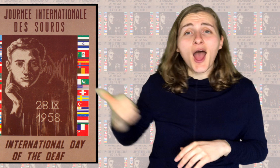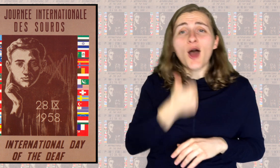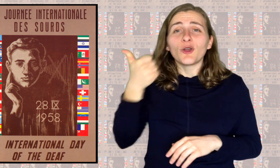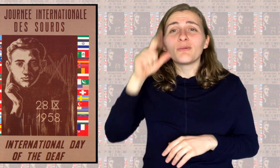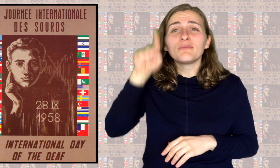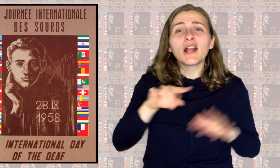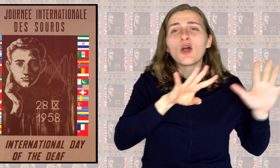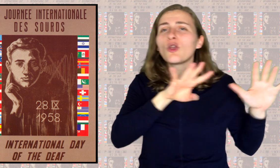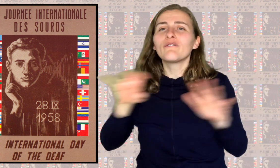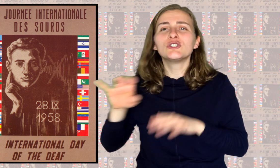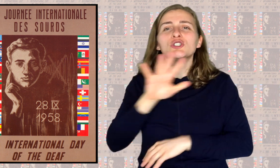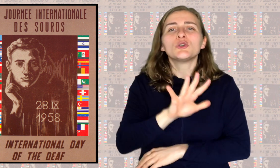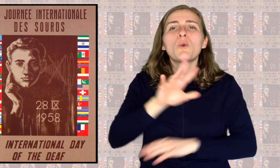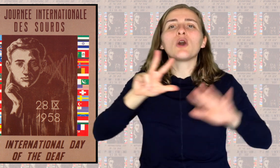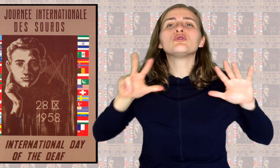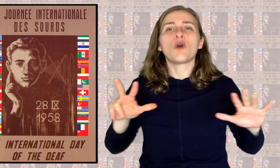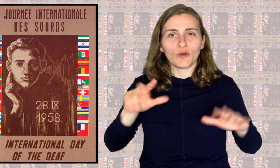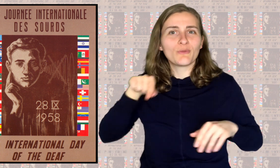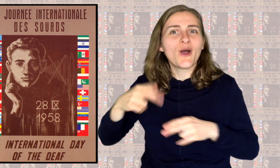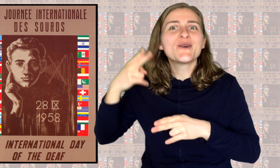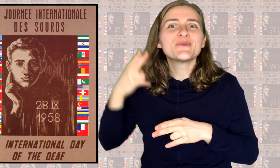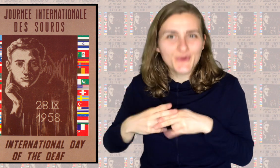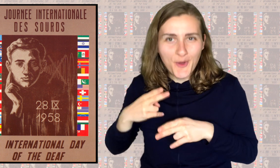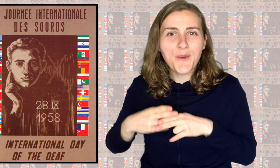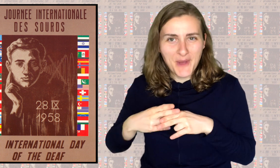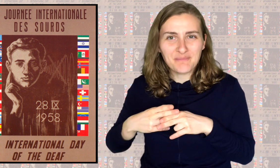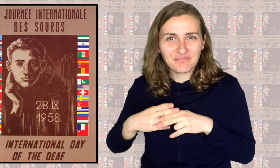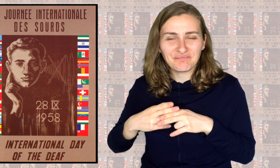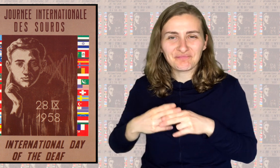è stata lanciata per la prima volta nel 1958 a Roma.